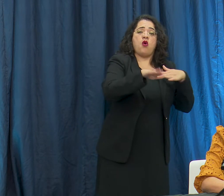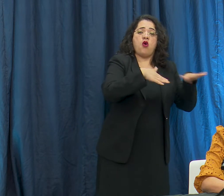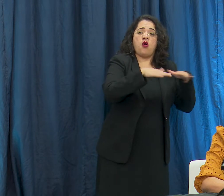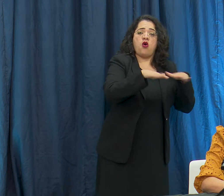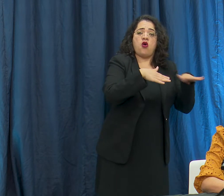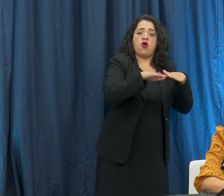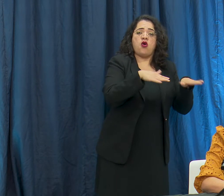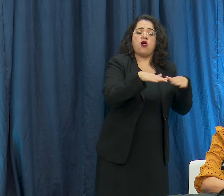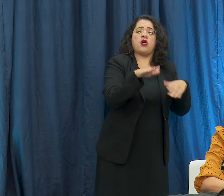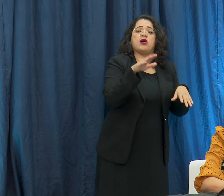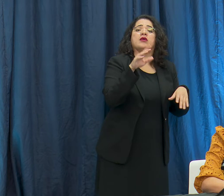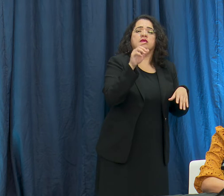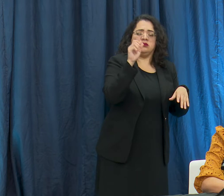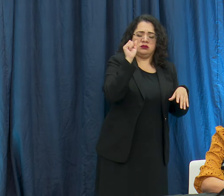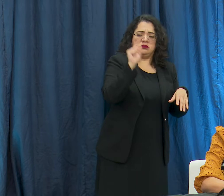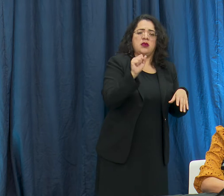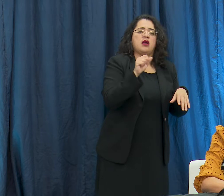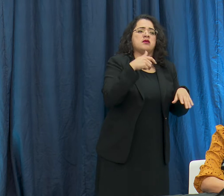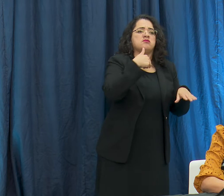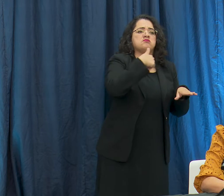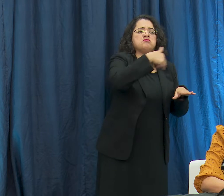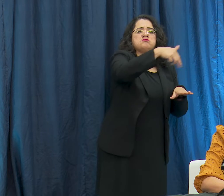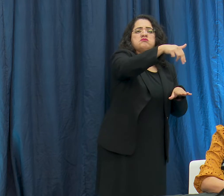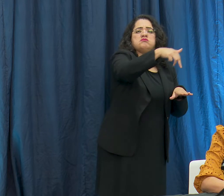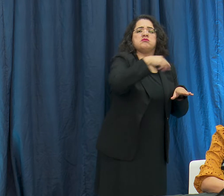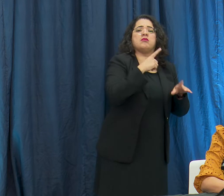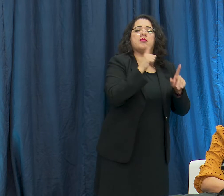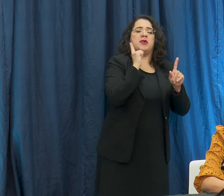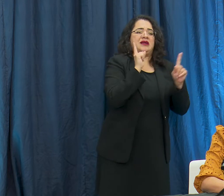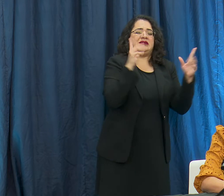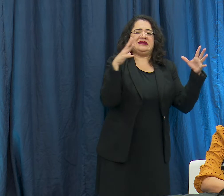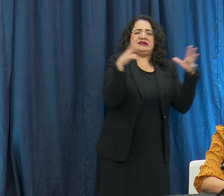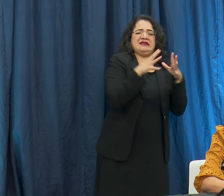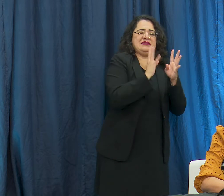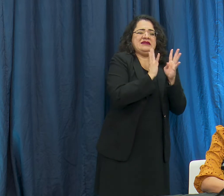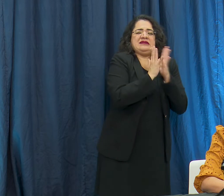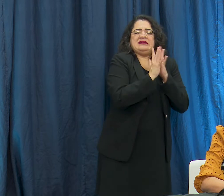quiénes visi tango Senderos por último los campos de golf de la ciudad que